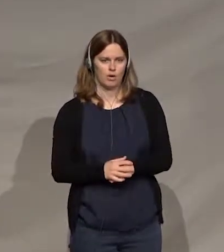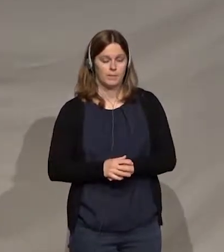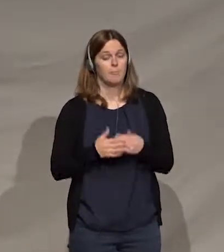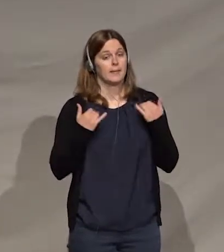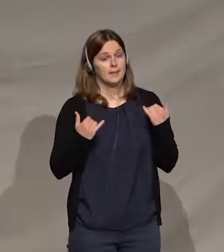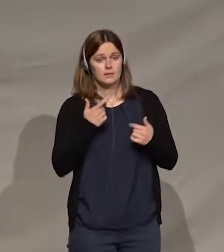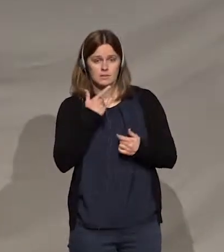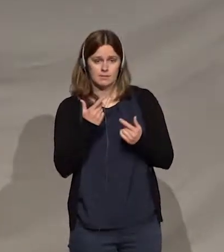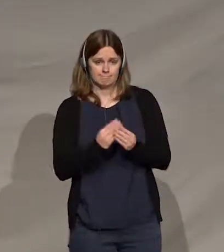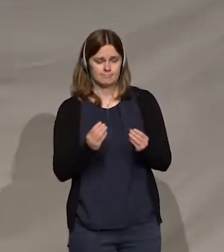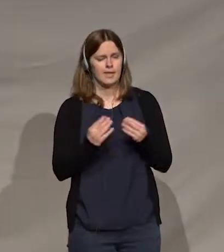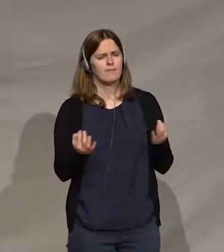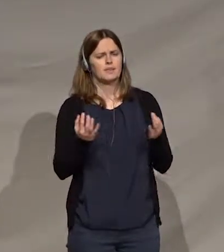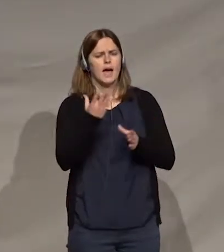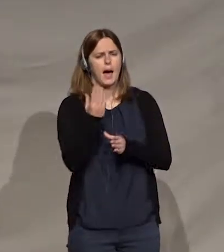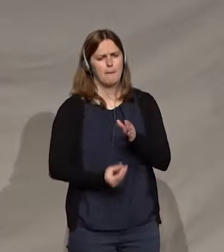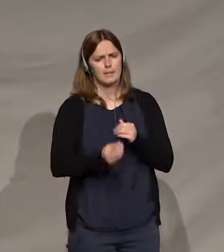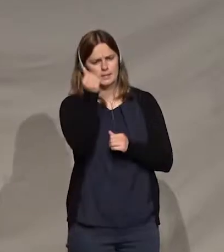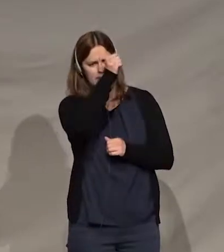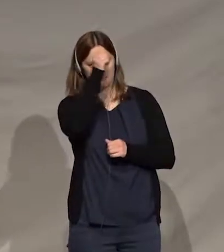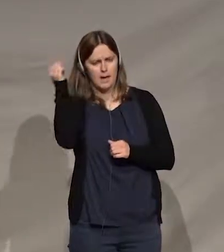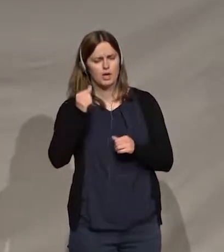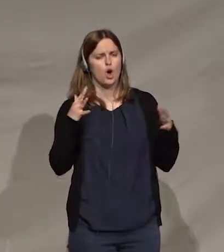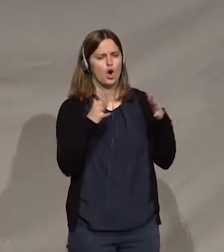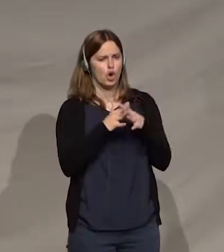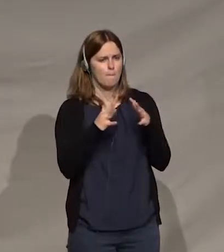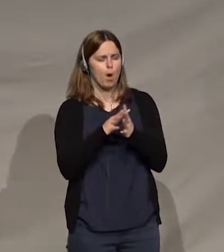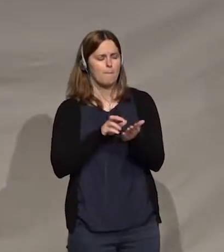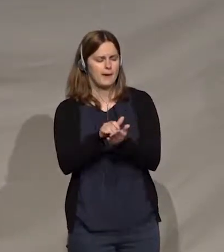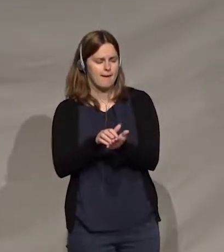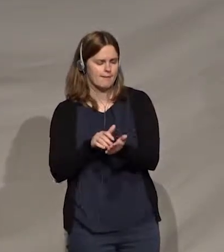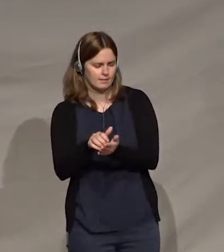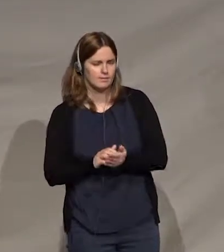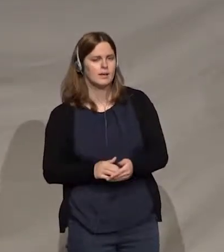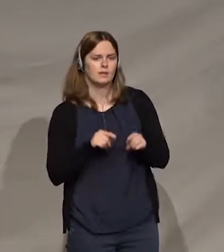Pokud máme čas, Lars nám ukáže některé podrobnosti na konci naší prezentace.